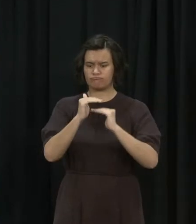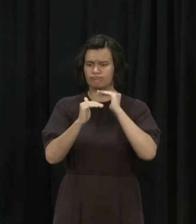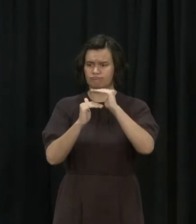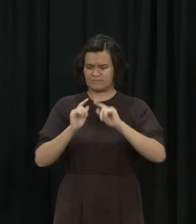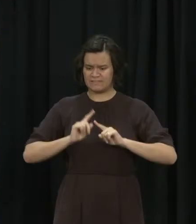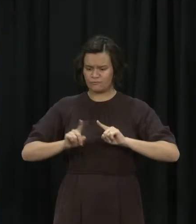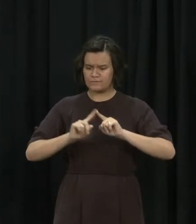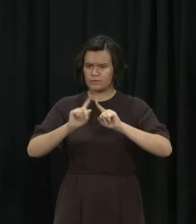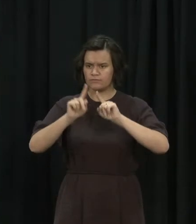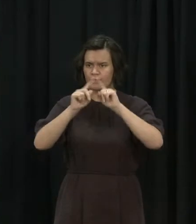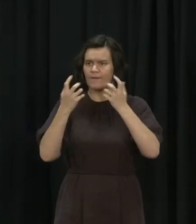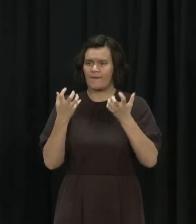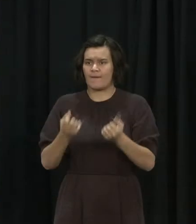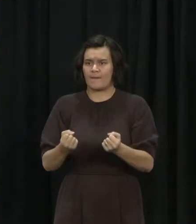taea e koe haere anake mena kua